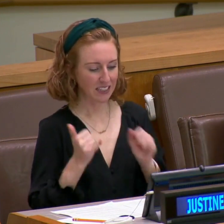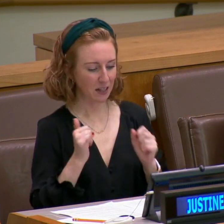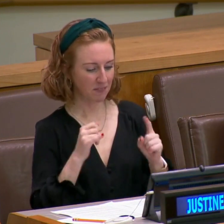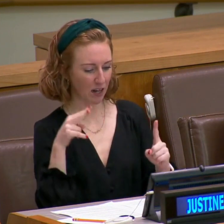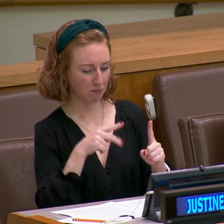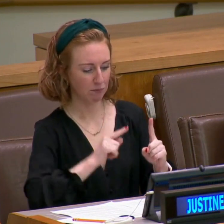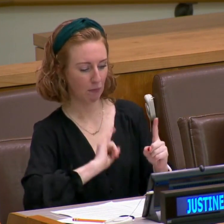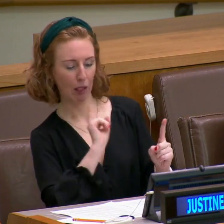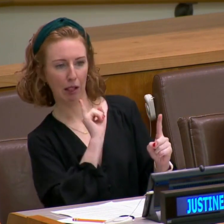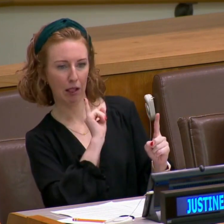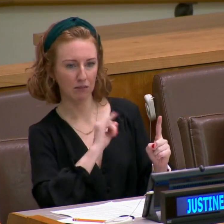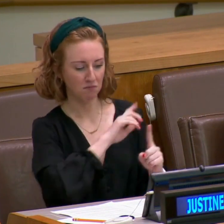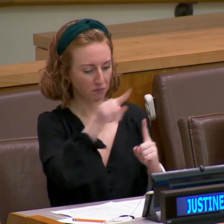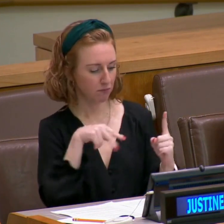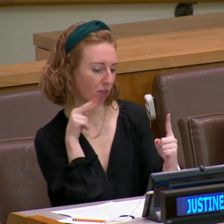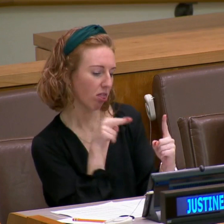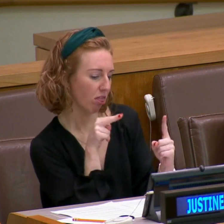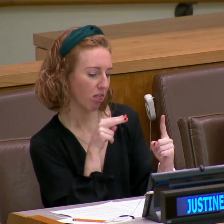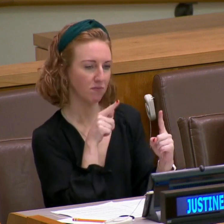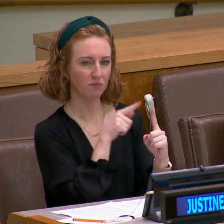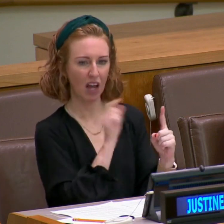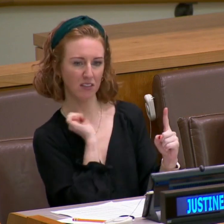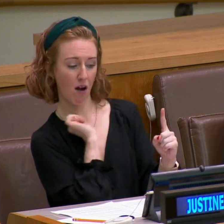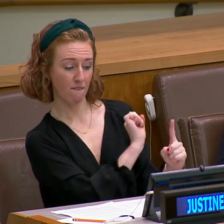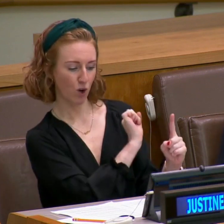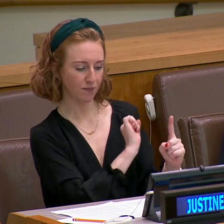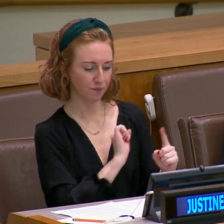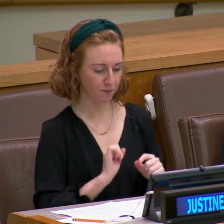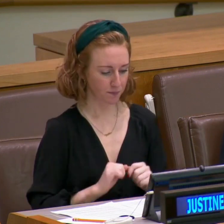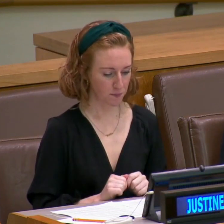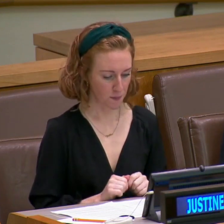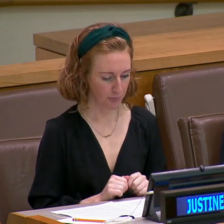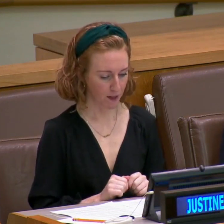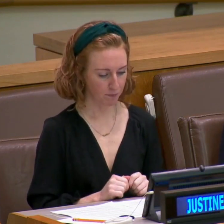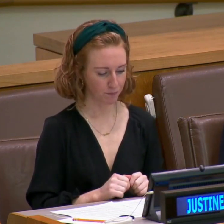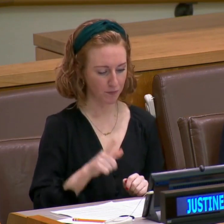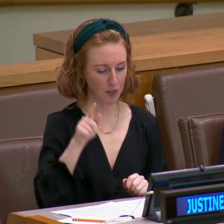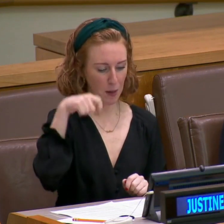y a veces "vistas como una especie de monstruosidad para ser vistas y evitadas".